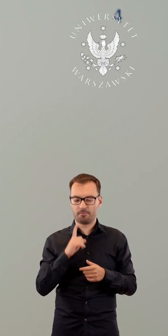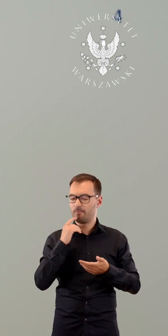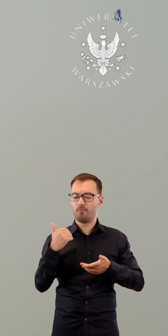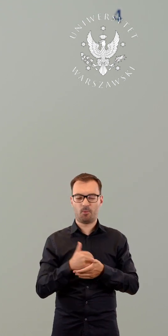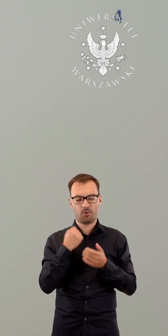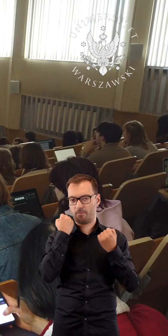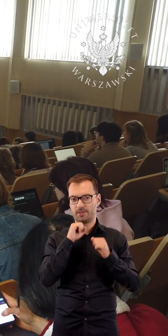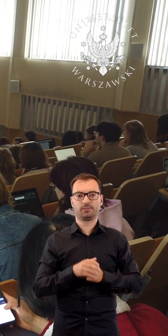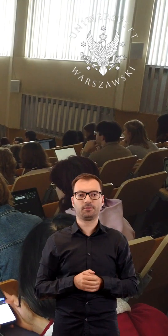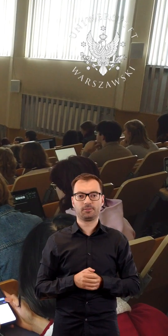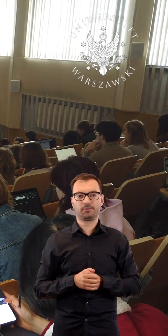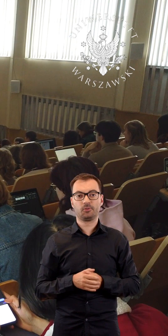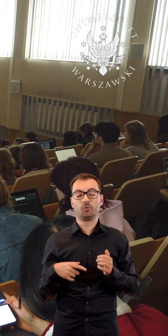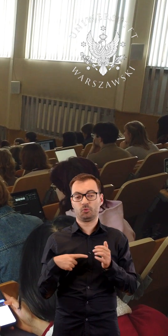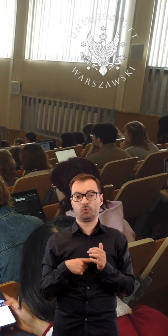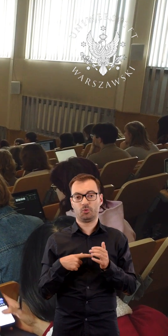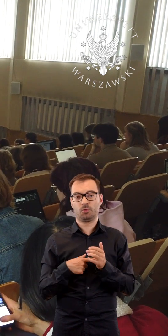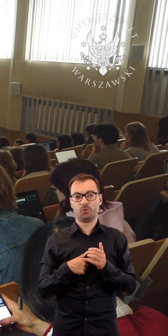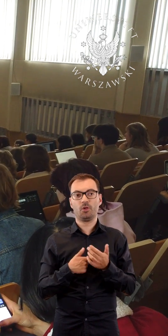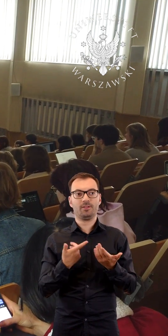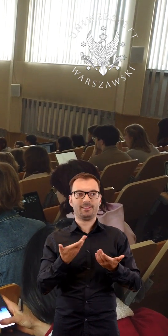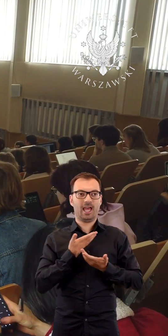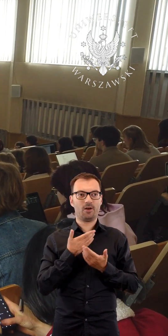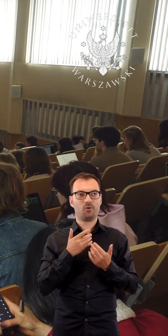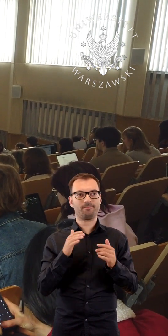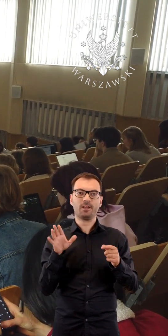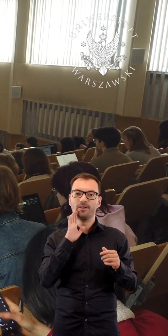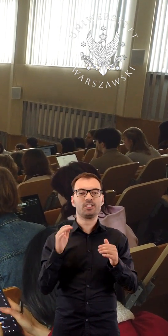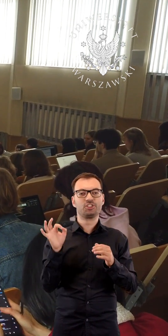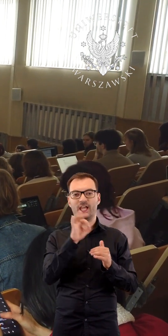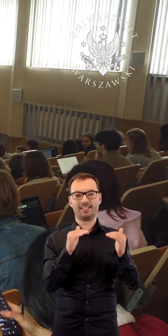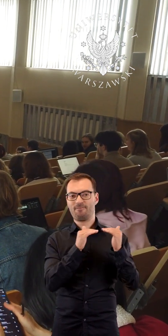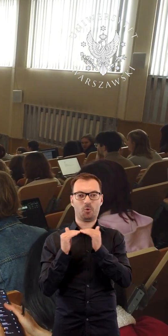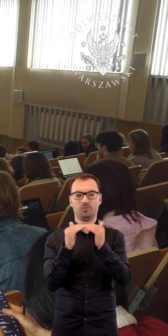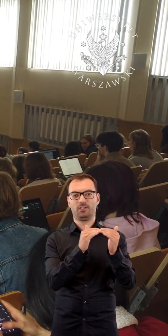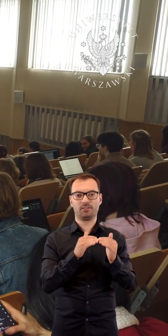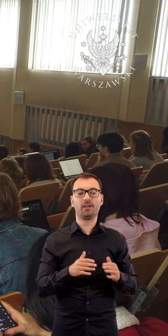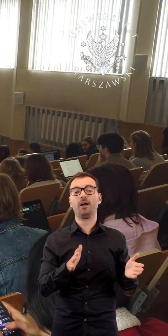i to jest coś, co zdecydowanie pomogło wyrównać moje szanse. Co do nauki języków obcych,